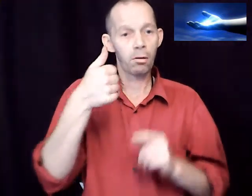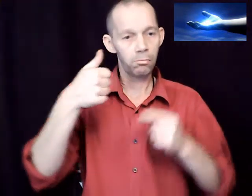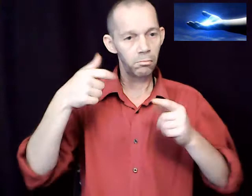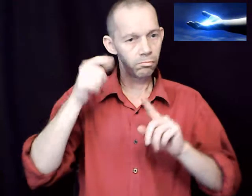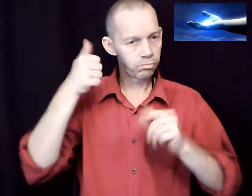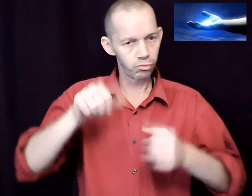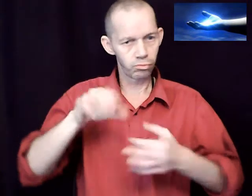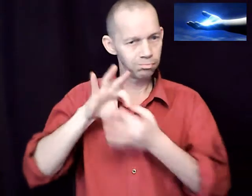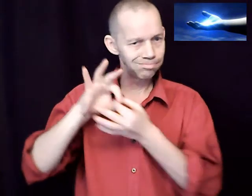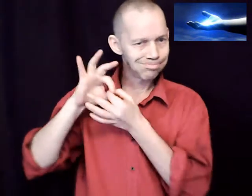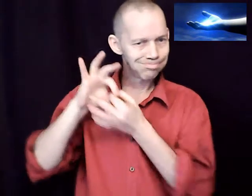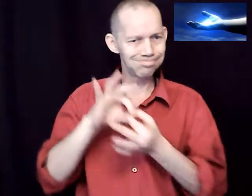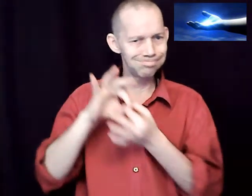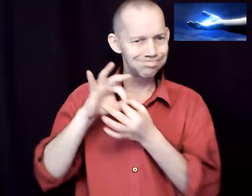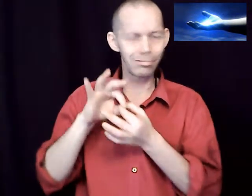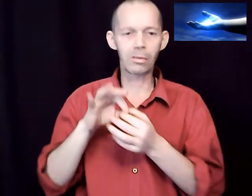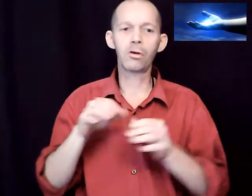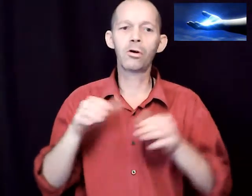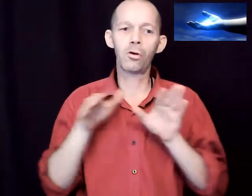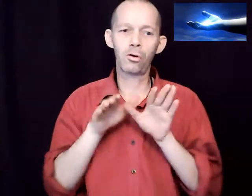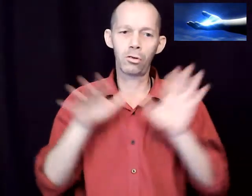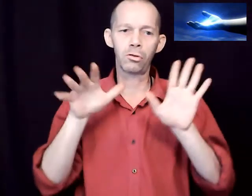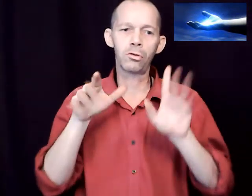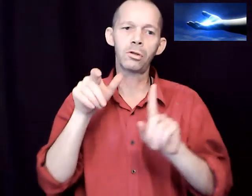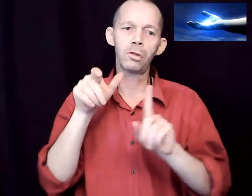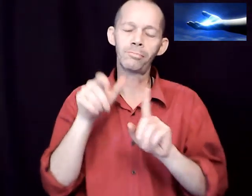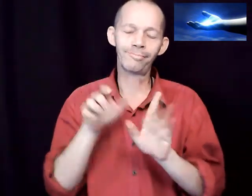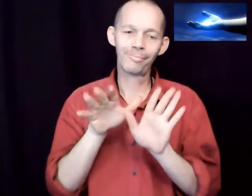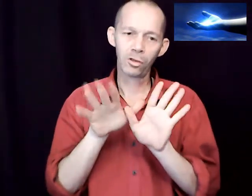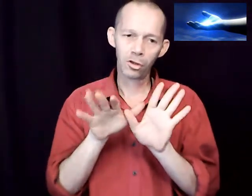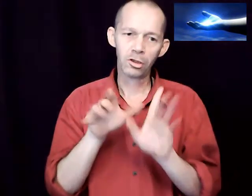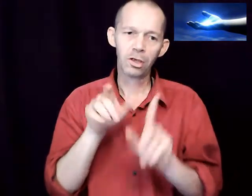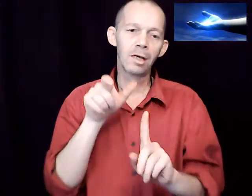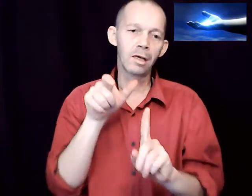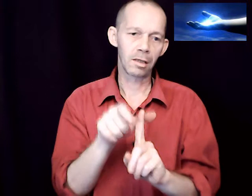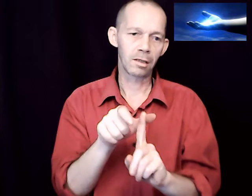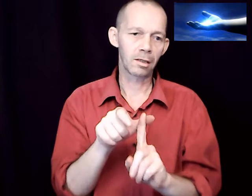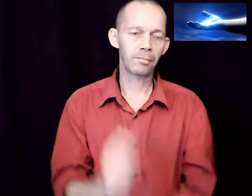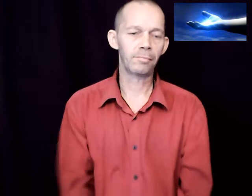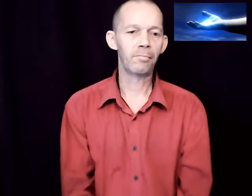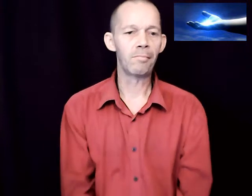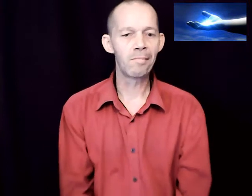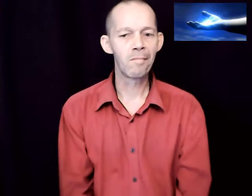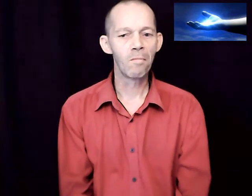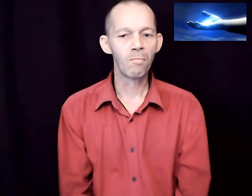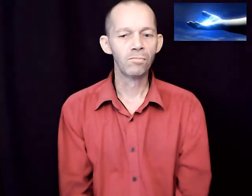Un qui reste en relation : l'Ange-Gardien.